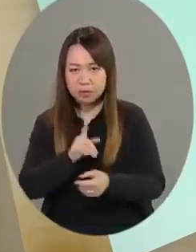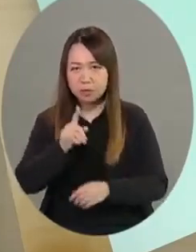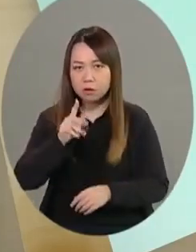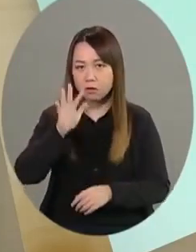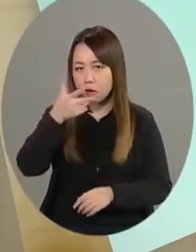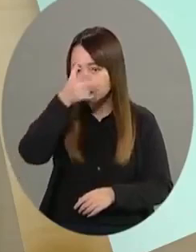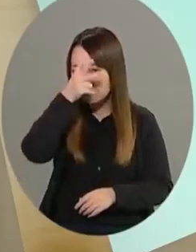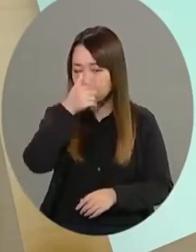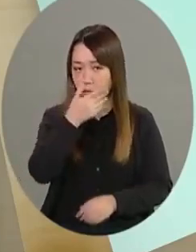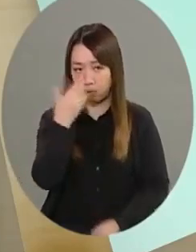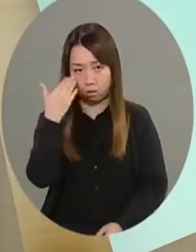政府还是不是视而不见呢